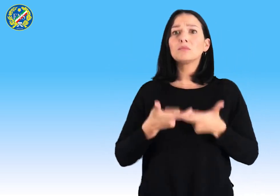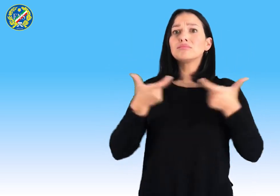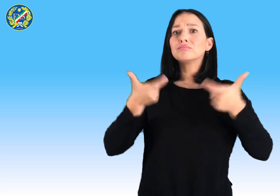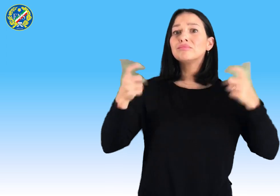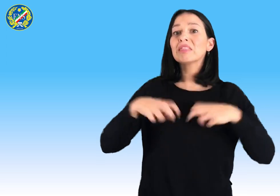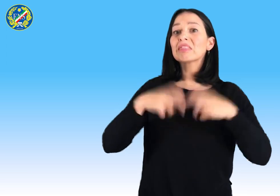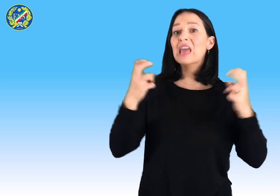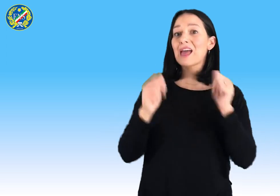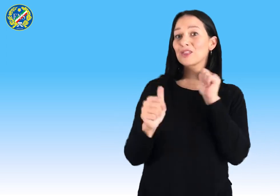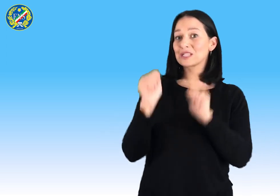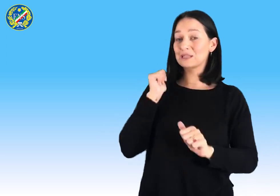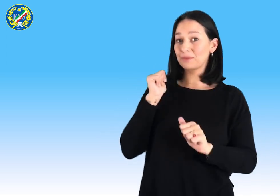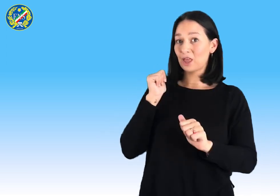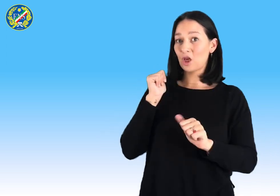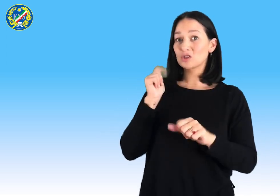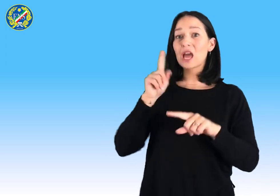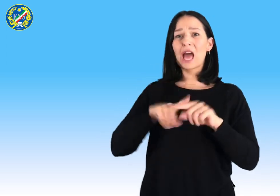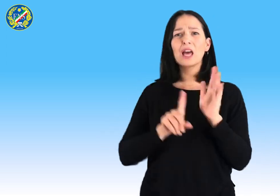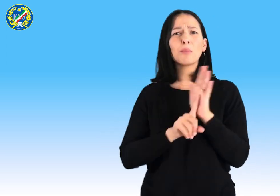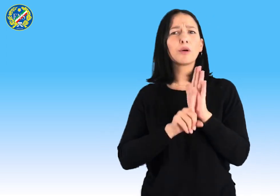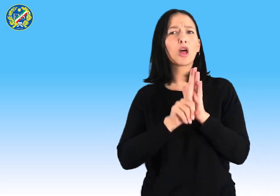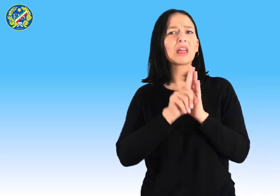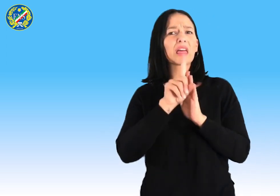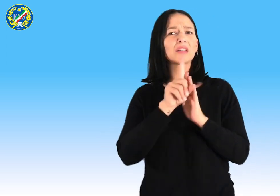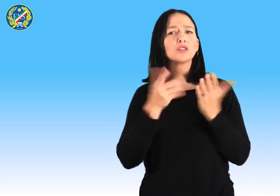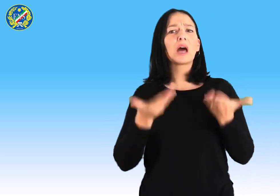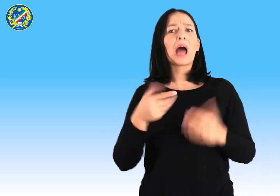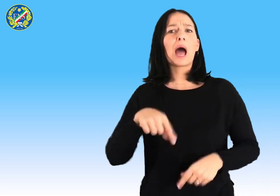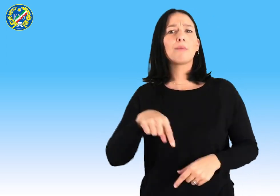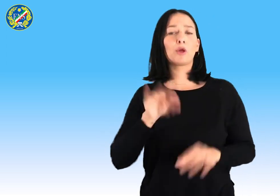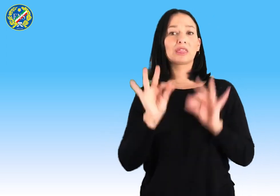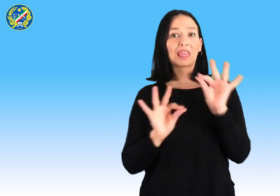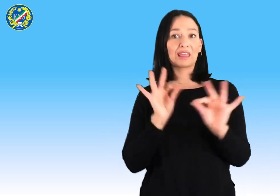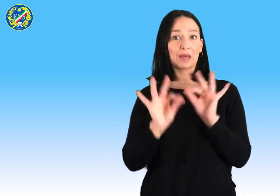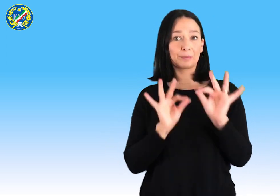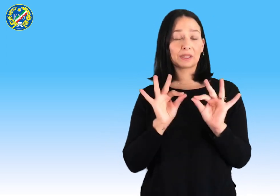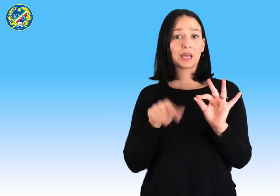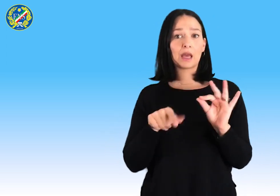all’aumento delle diagnosi precoci ed ai progressi nel campo della terapia